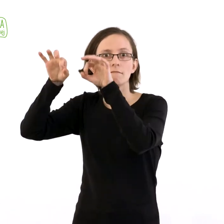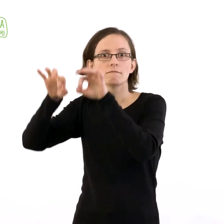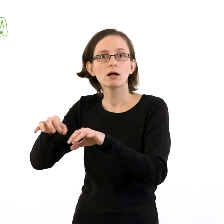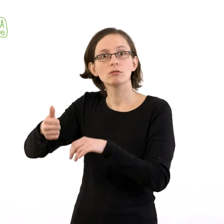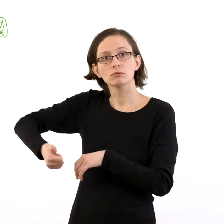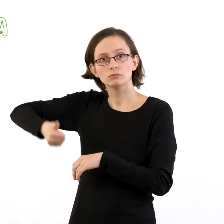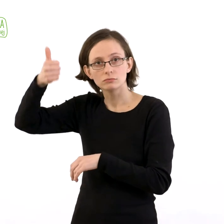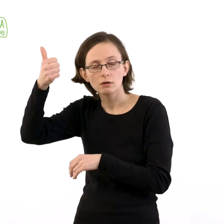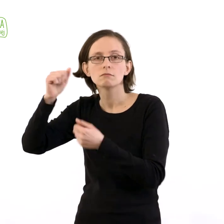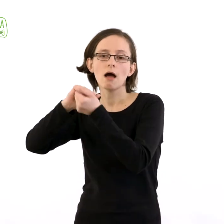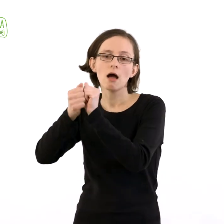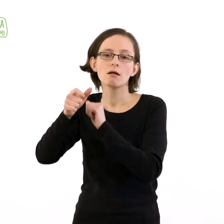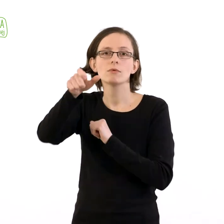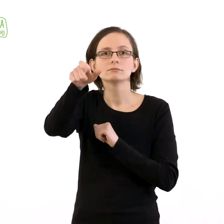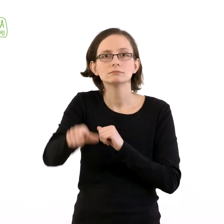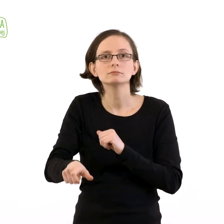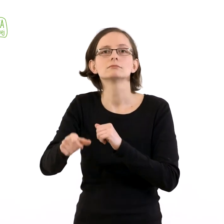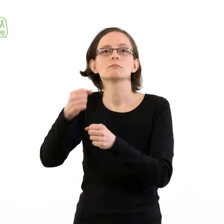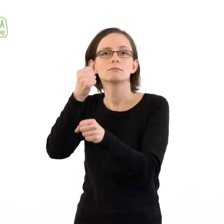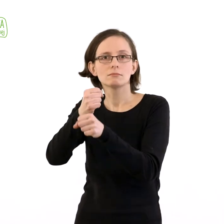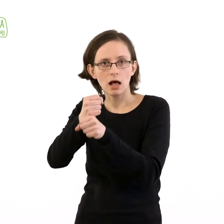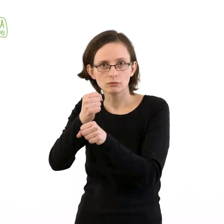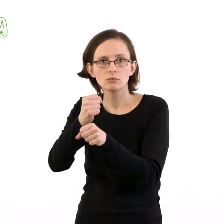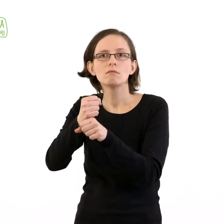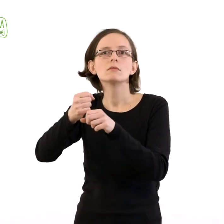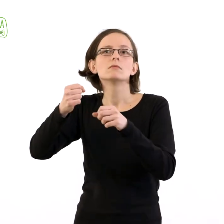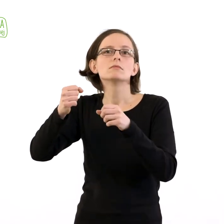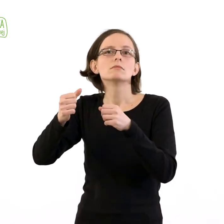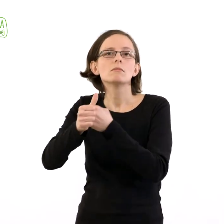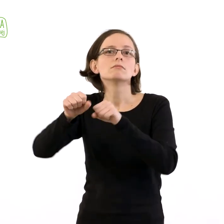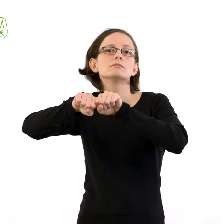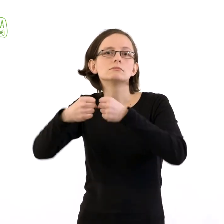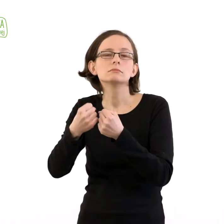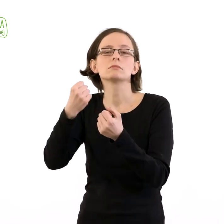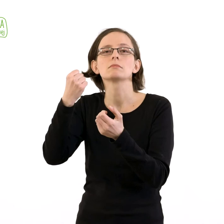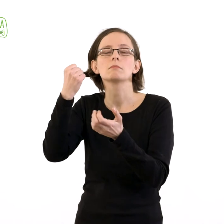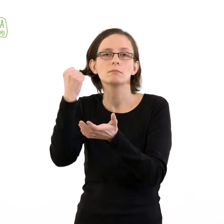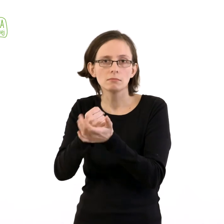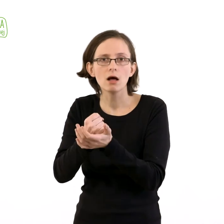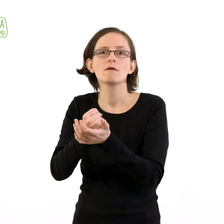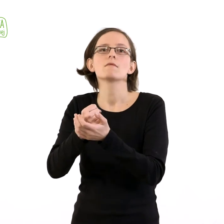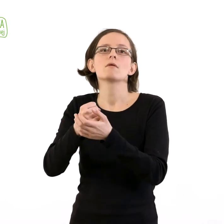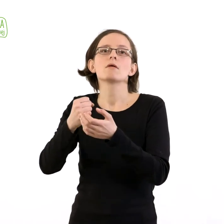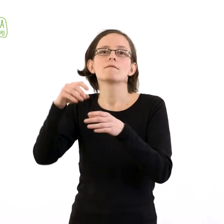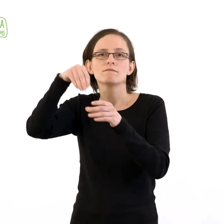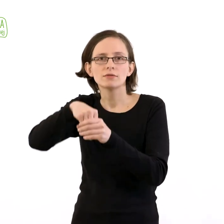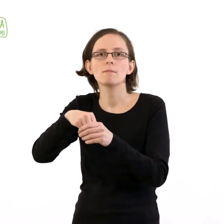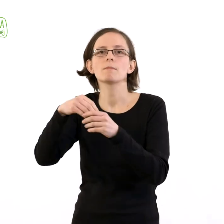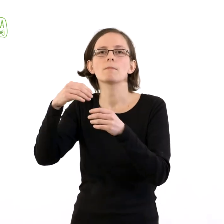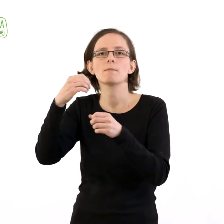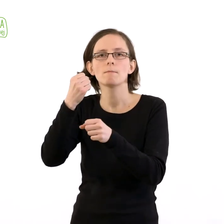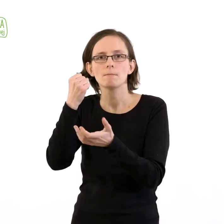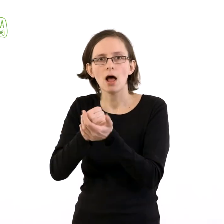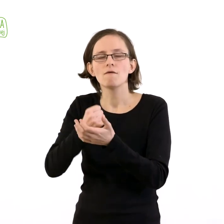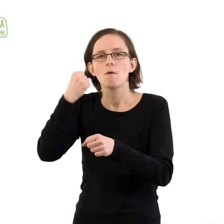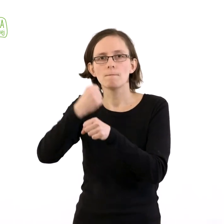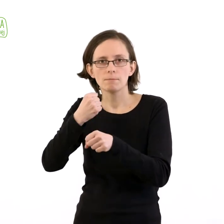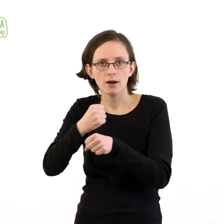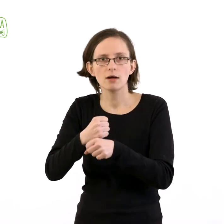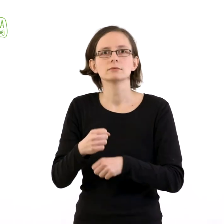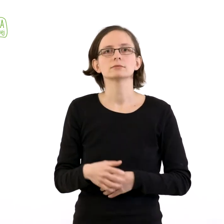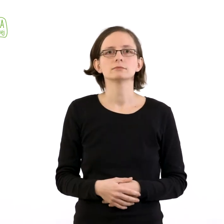było zawinione przez pracodawcę lub przez pracownika naruszenie przepisów, w tym przepisów prawa pracy.